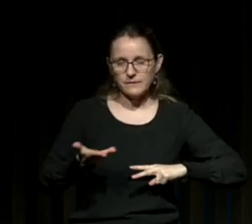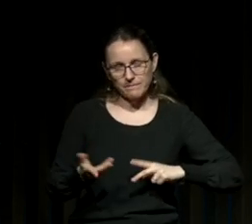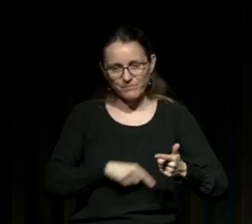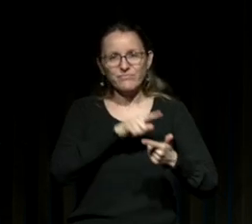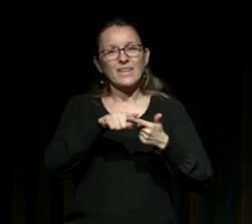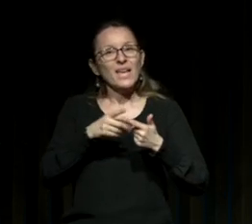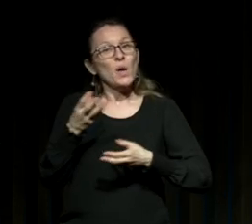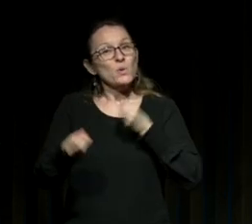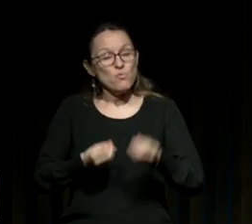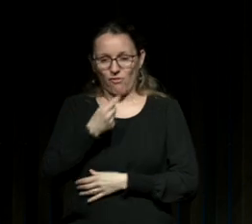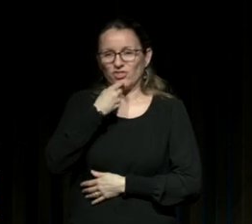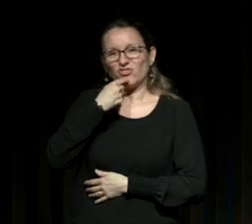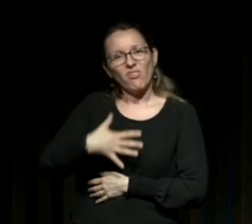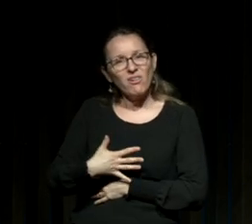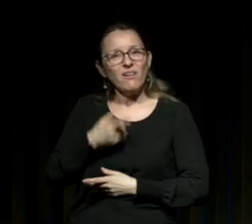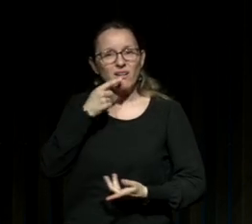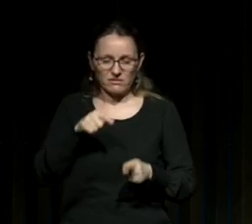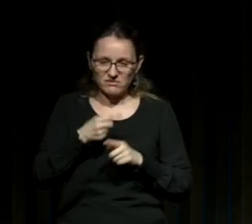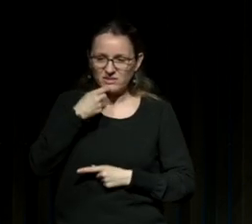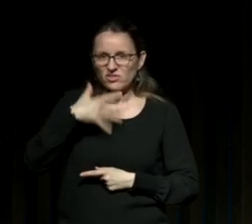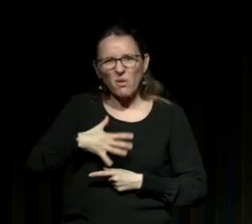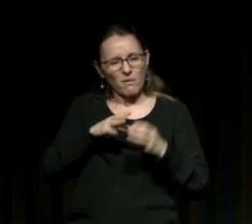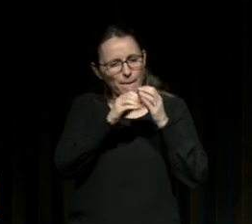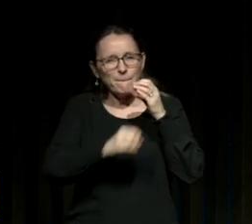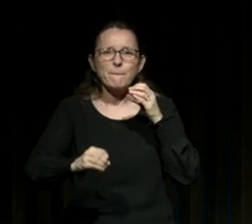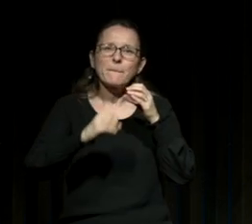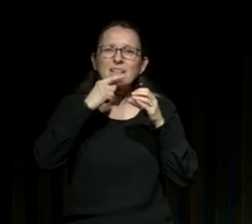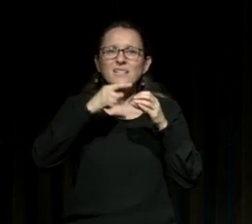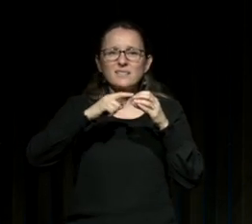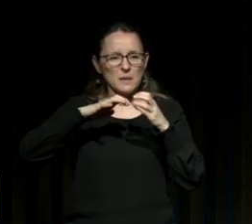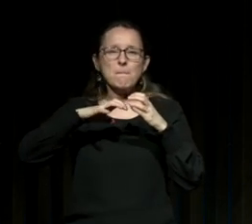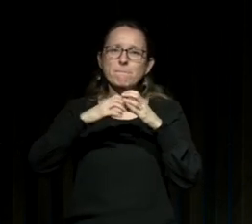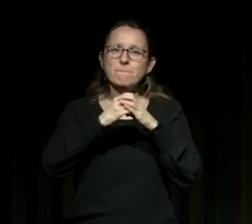coagule habilité qu'on peut trouver chez le patient obèse potentiellement un rôle d'une